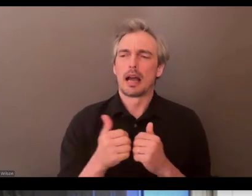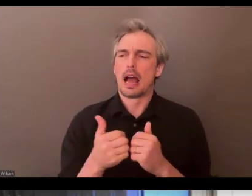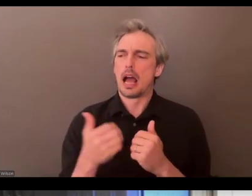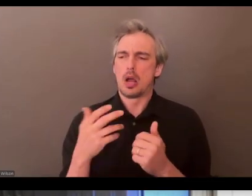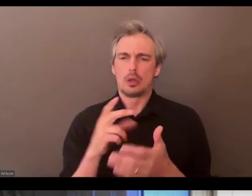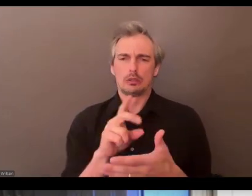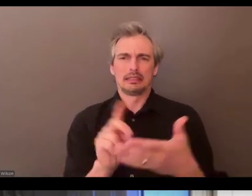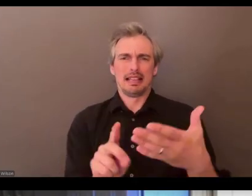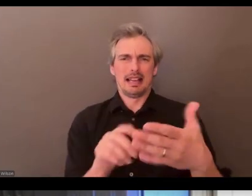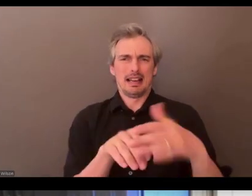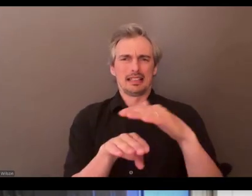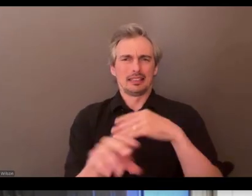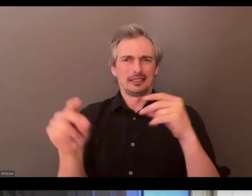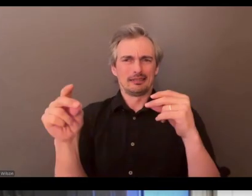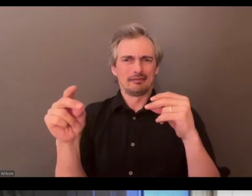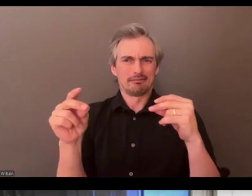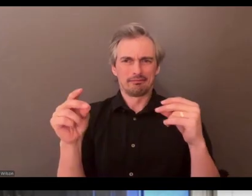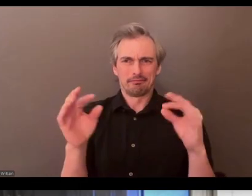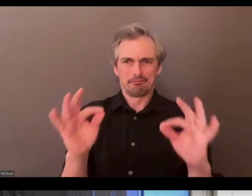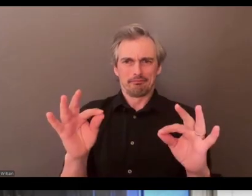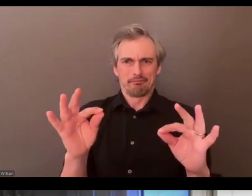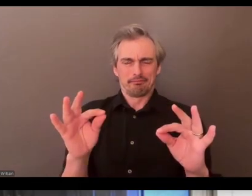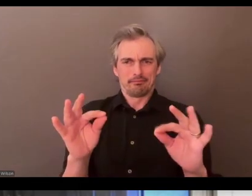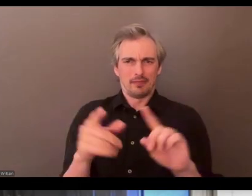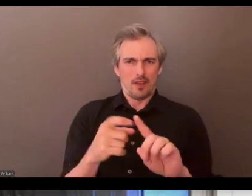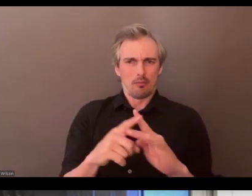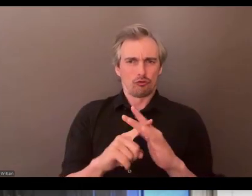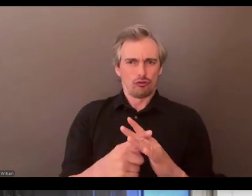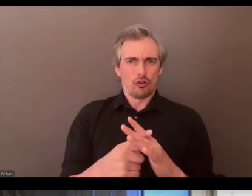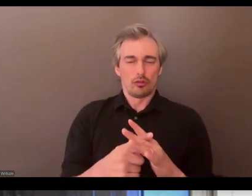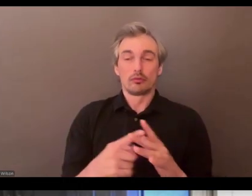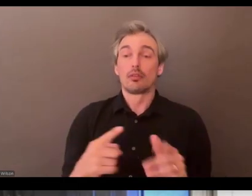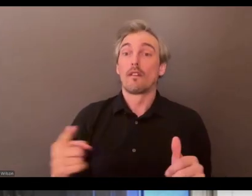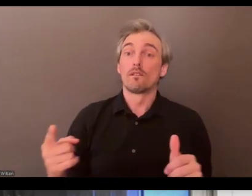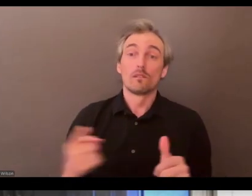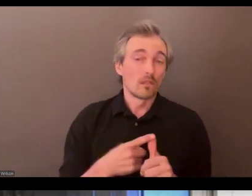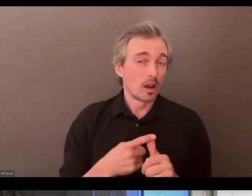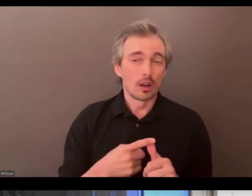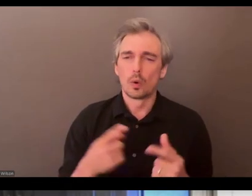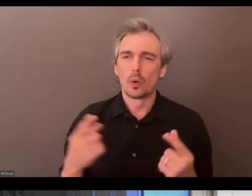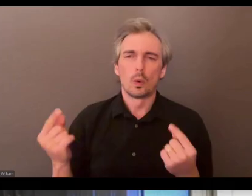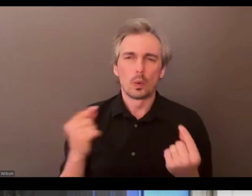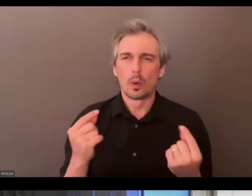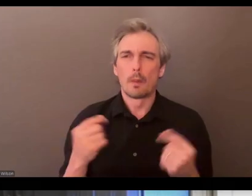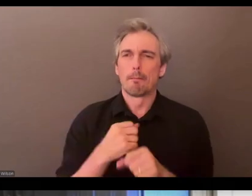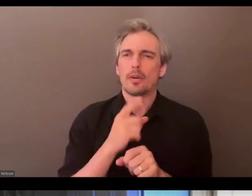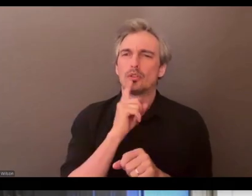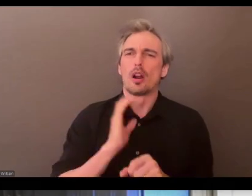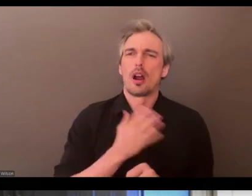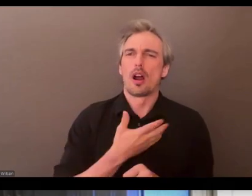最初に行うことは、チャ ートが良好な色のコン トラストを利用していることを確認することです。